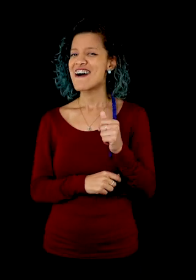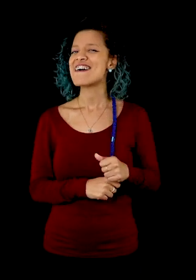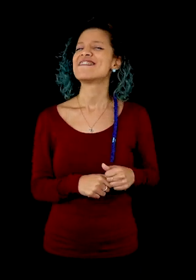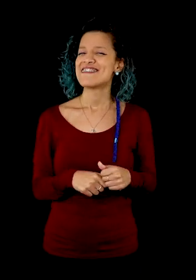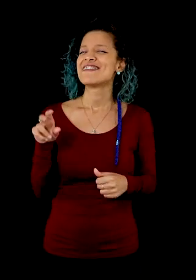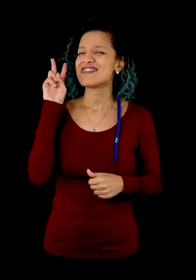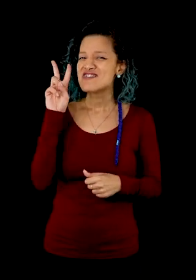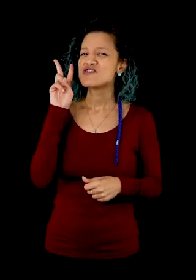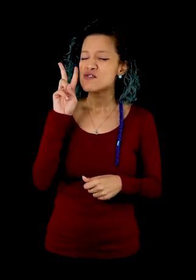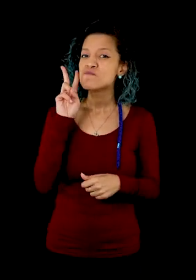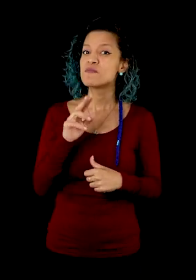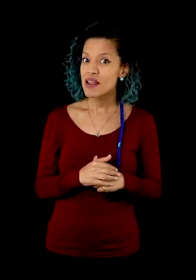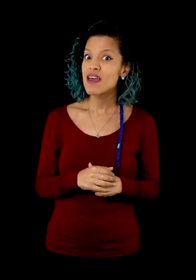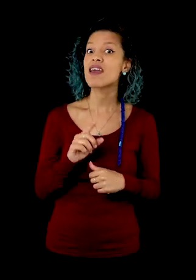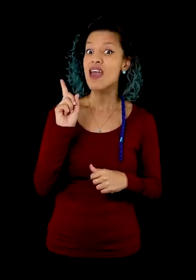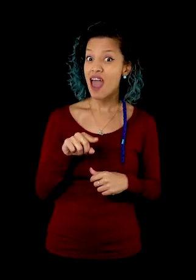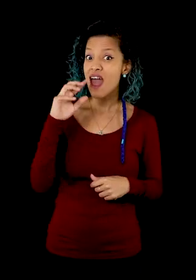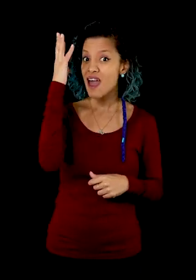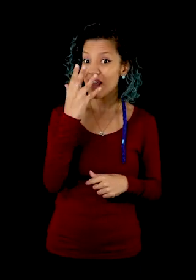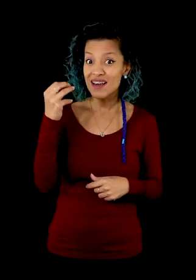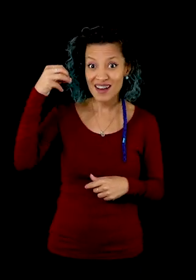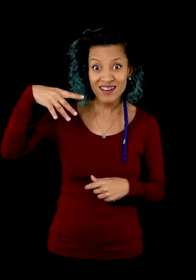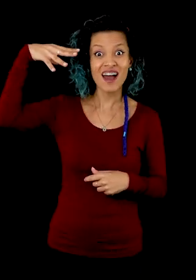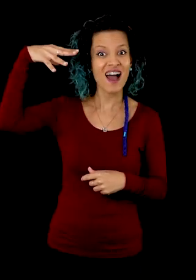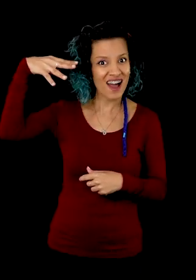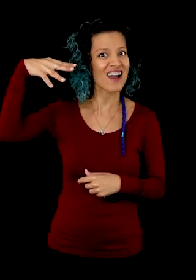Ah! O nosso Encantado, né?